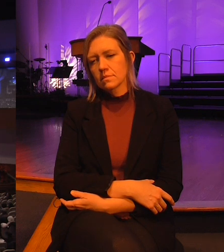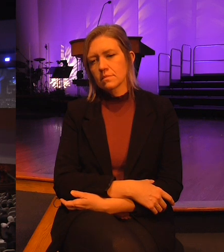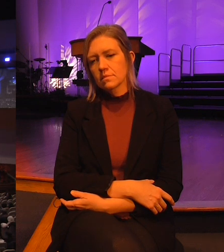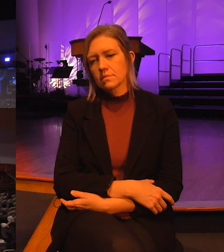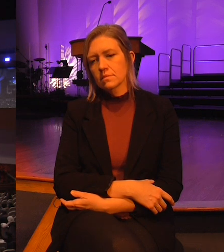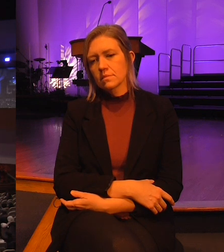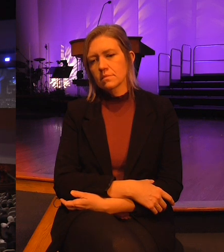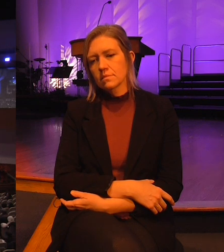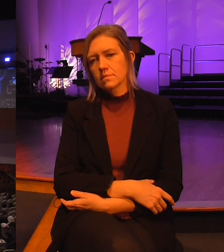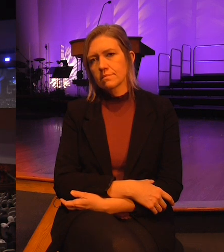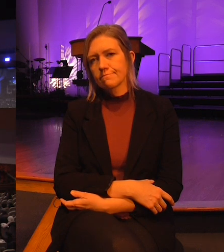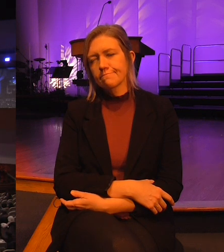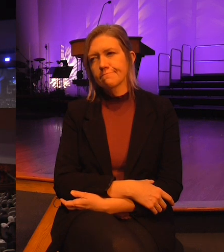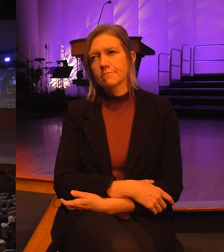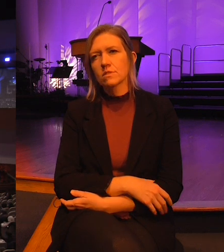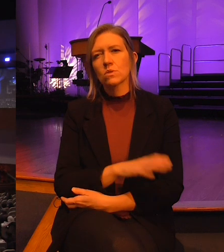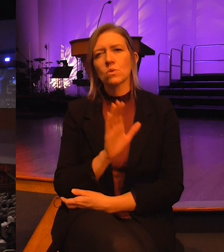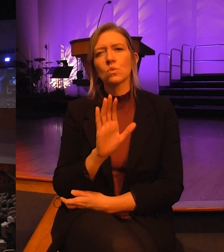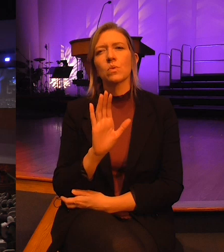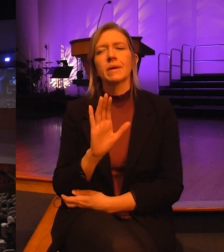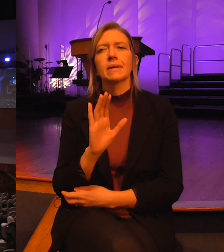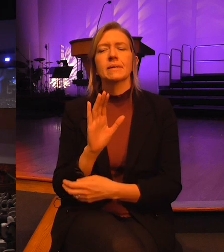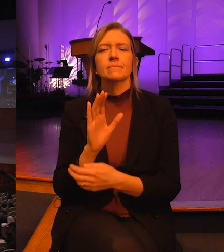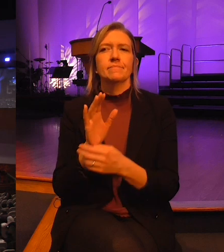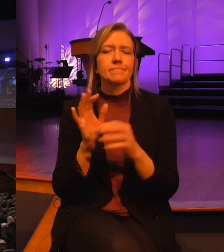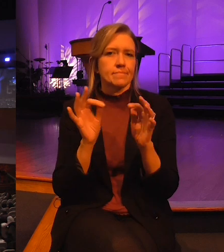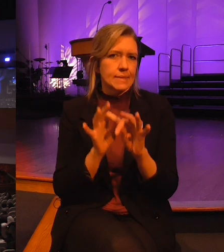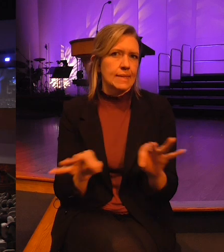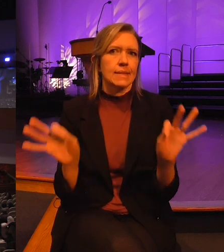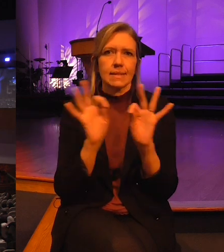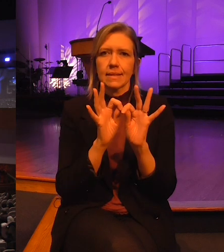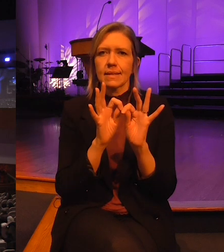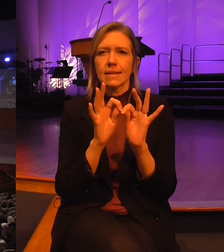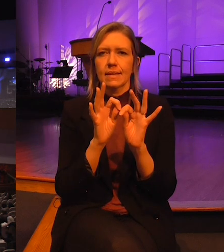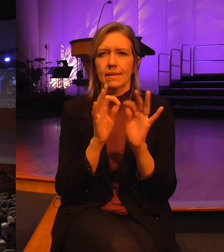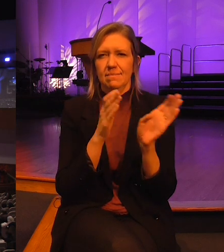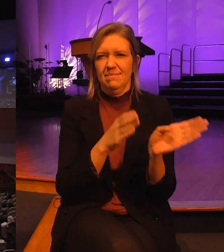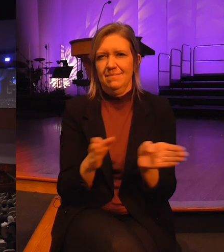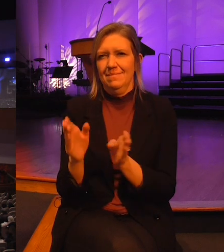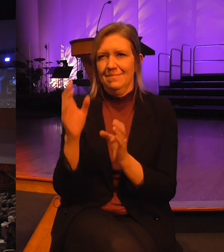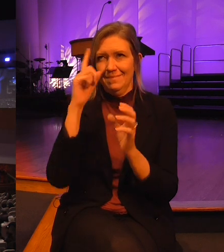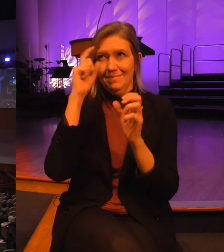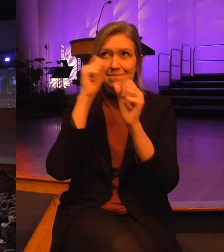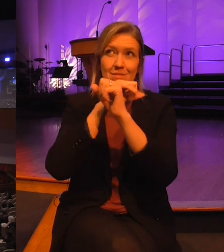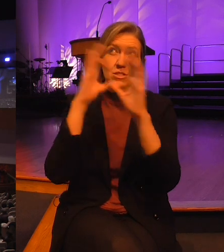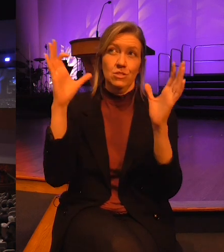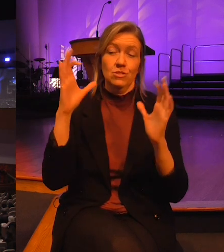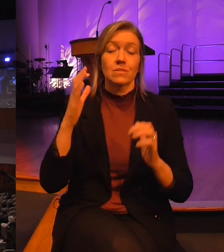cuál es una intención clave la mía es hacer de disfrutar la vida mi